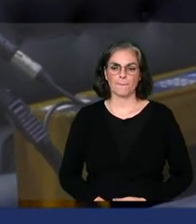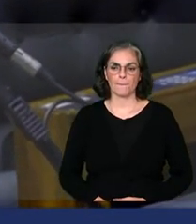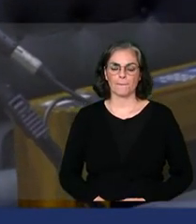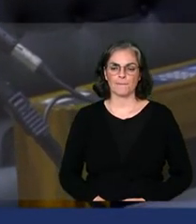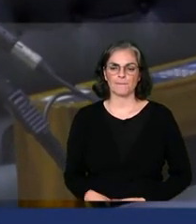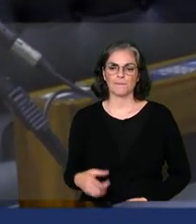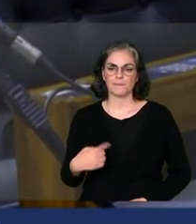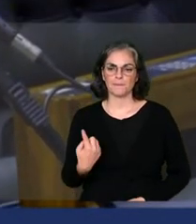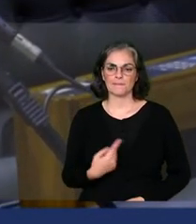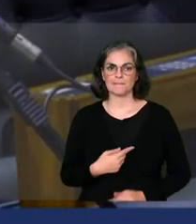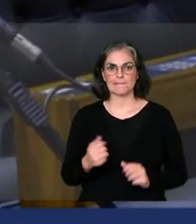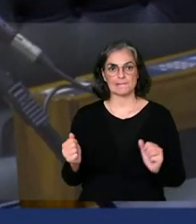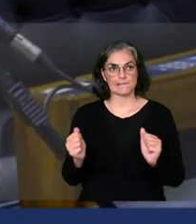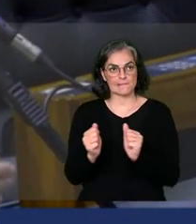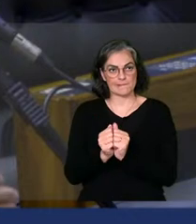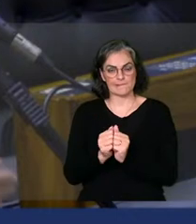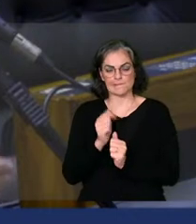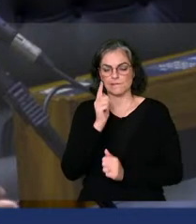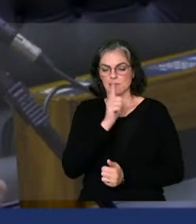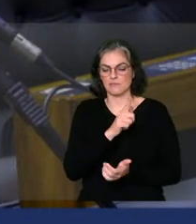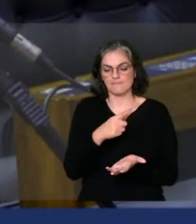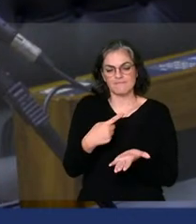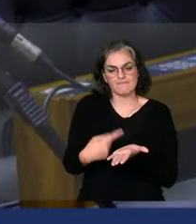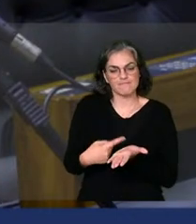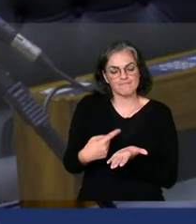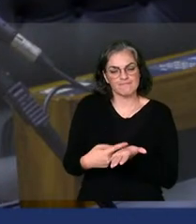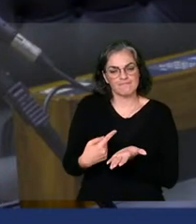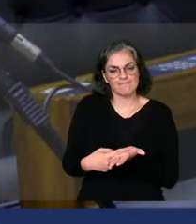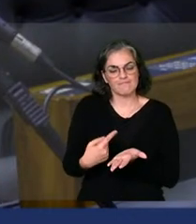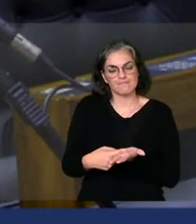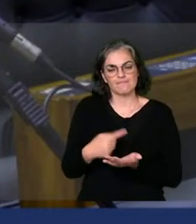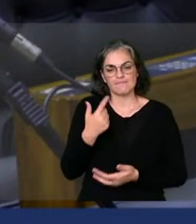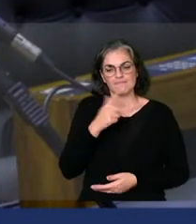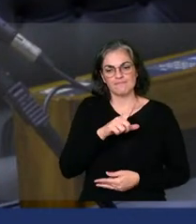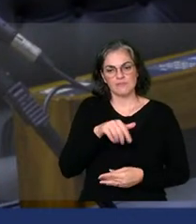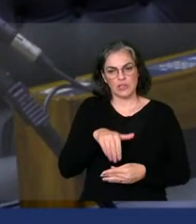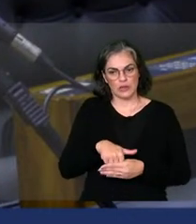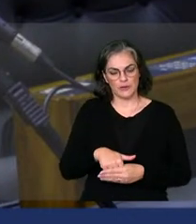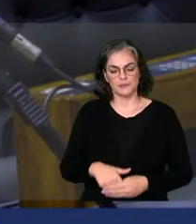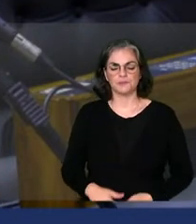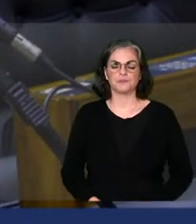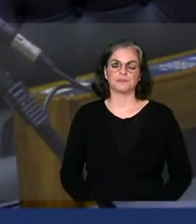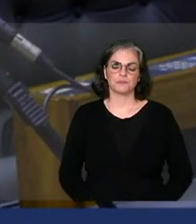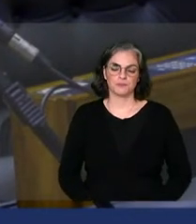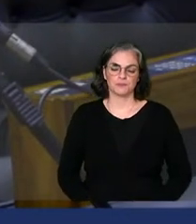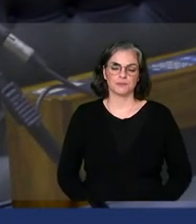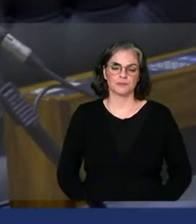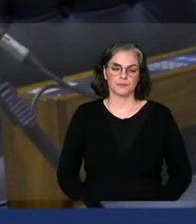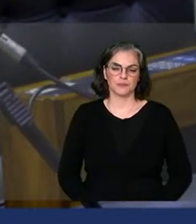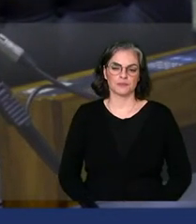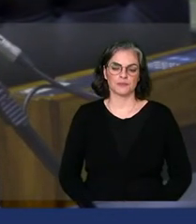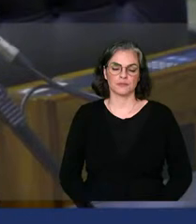AGRADECER AQUI TODOS OS LÍDERES, QUE CONJUNTAMENTE CONSTRUÍMOS O CONSENSO PARA PAUTAR, PARA VOTAR ESSA MATÉRIA E DIZER QUE DE FATO